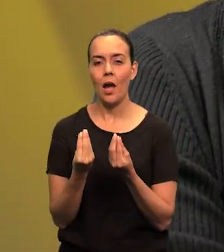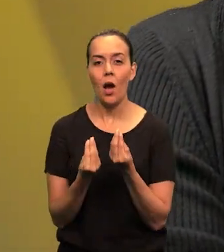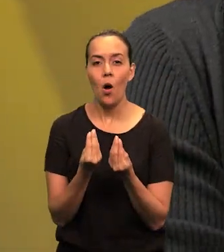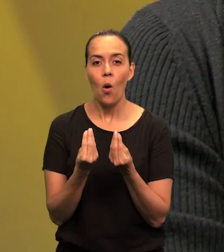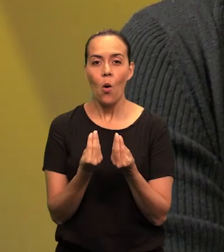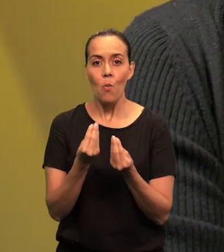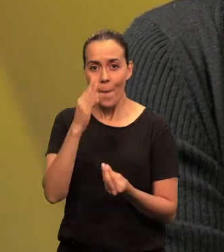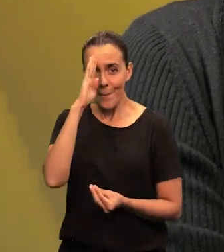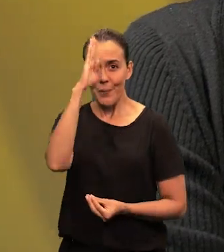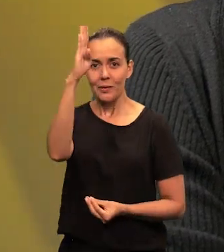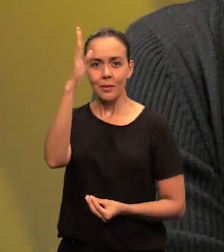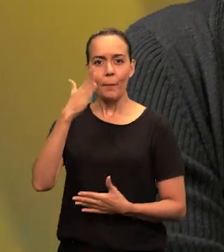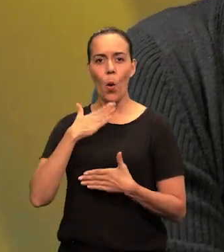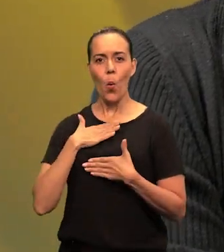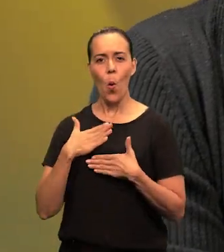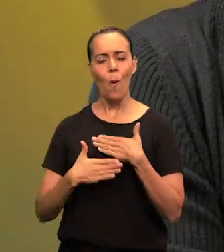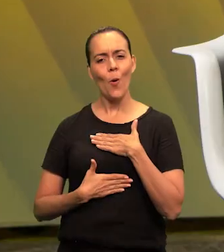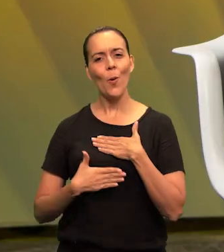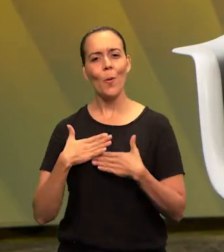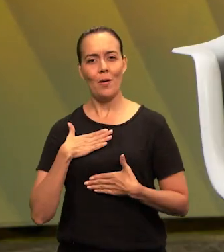especialmente corporais.